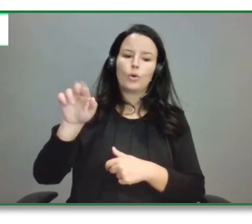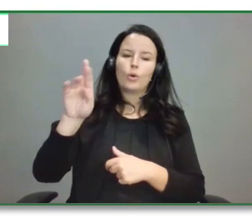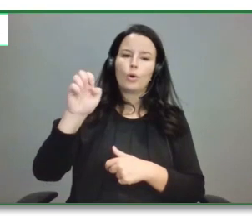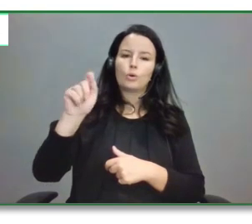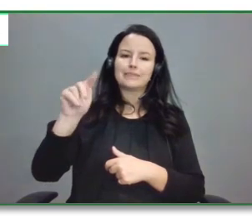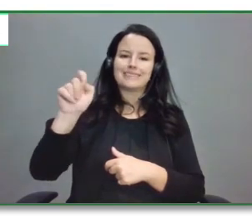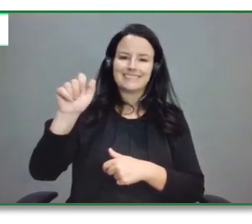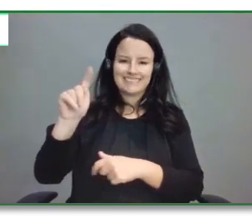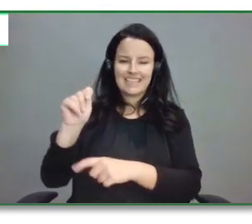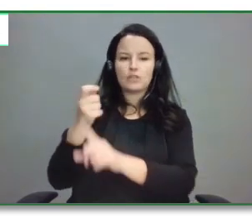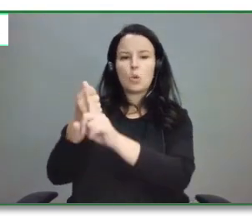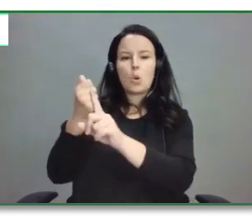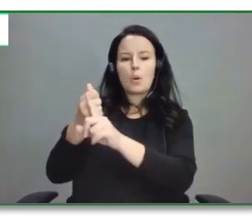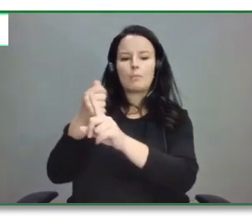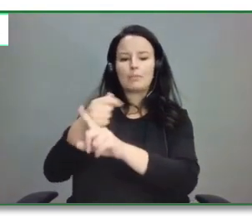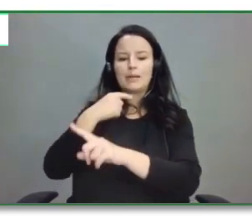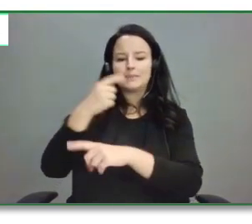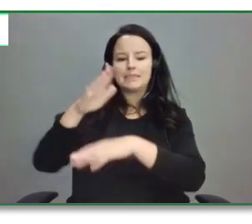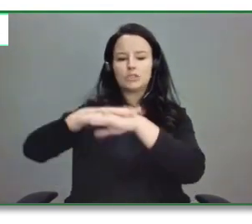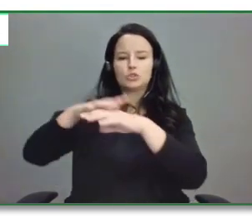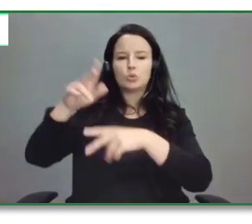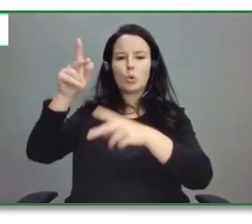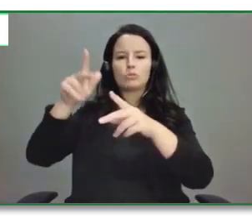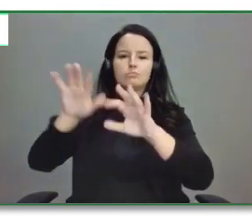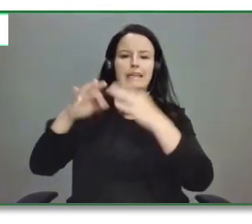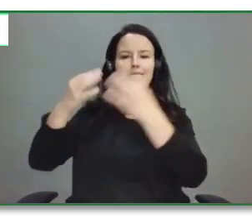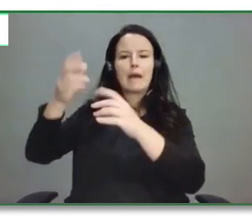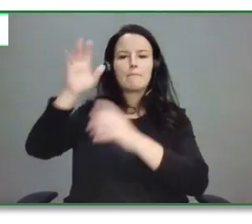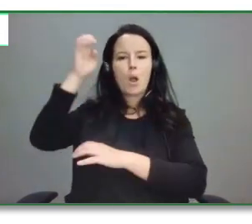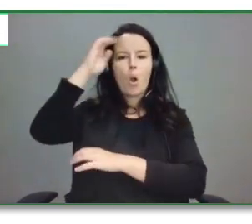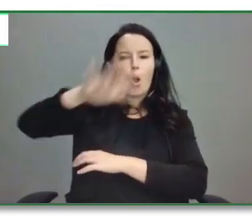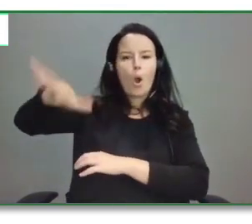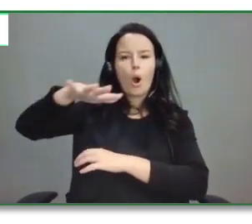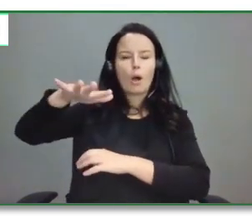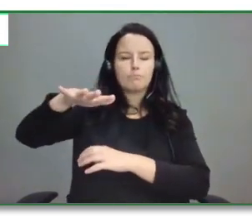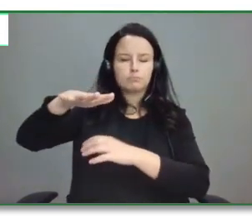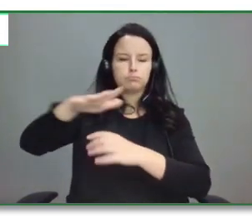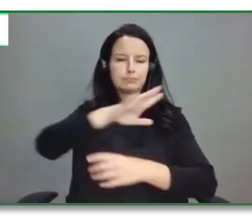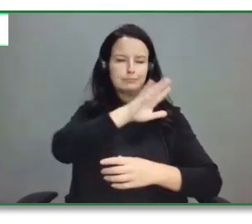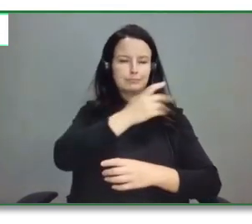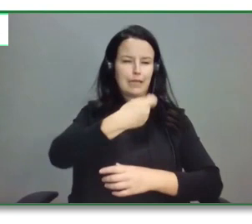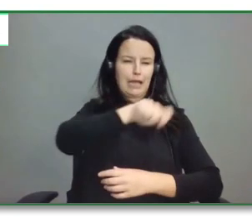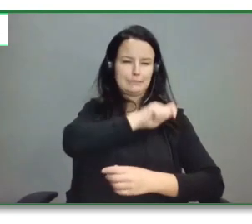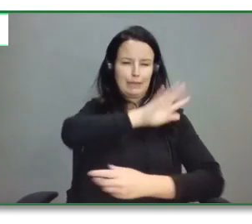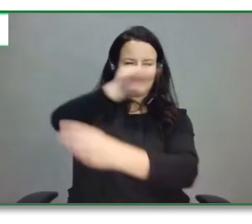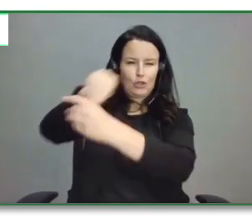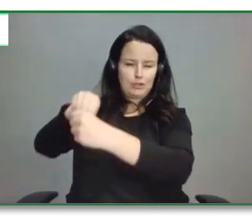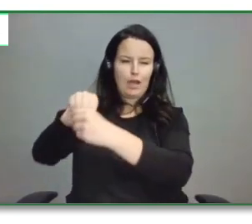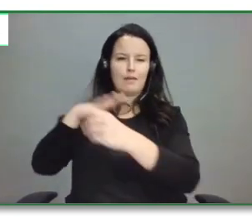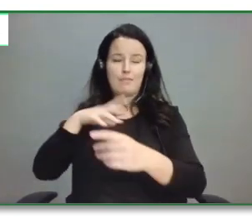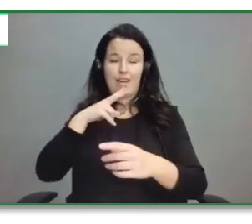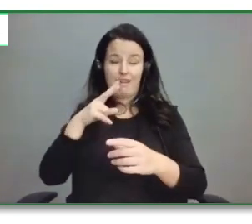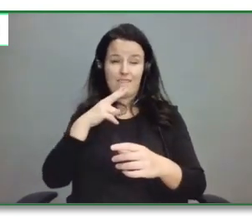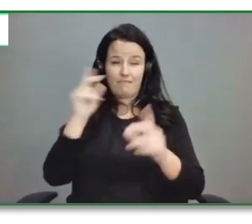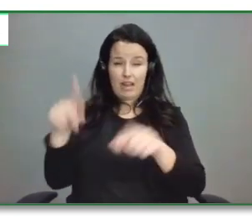communication dans les ménages en Europe et comme en Espagne ont augmenté de